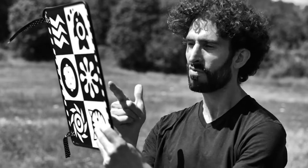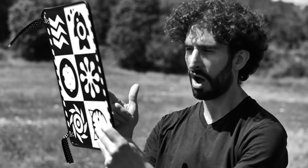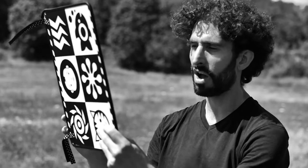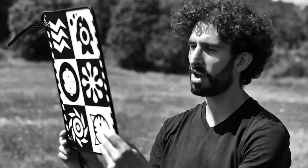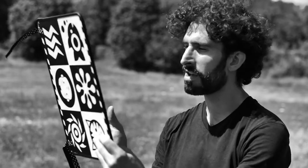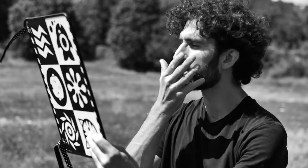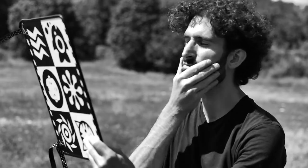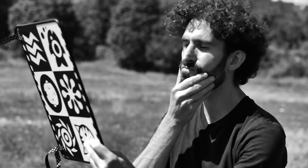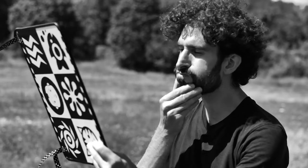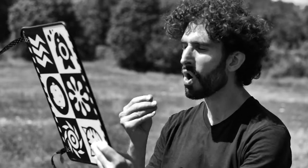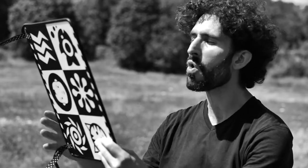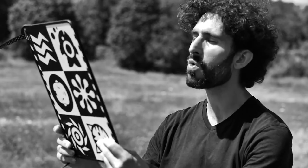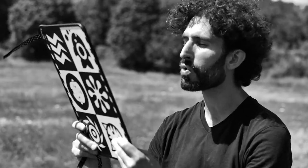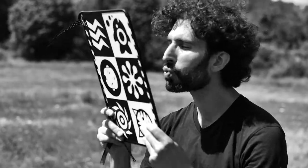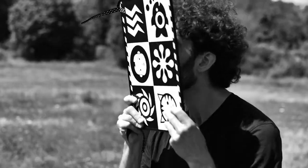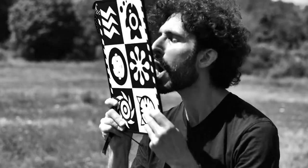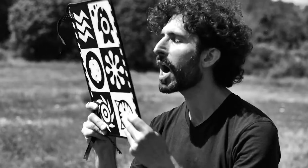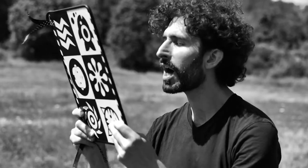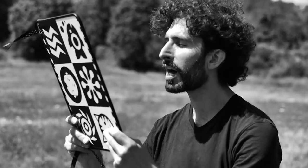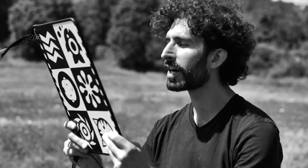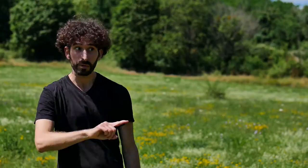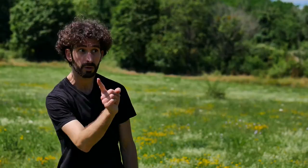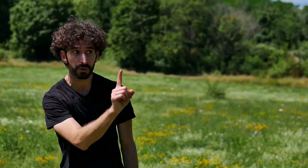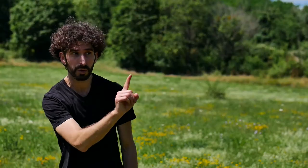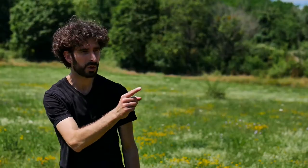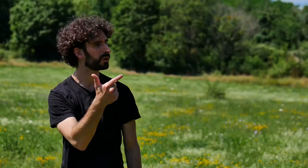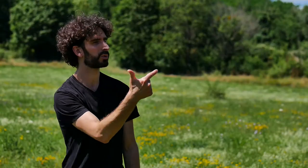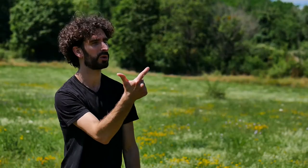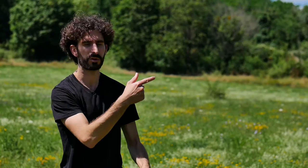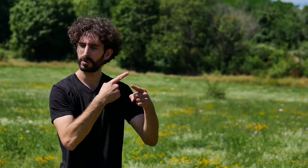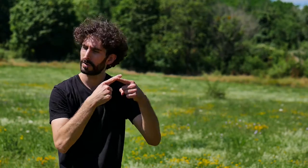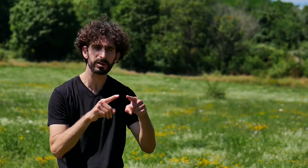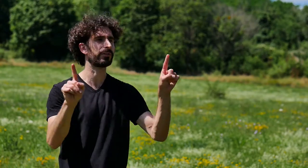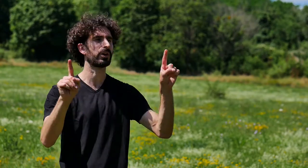Toi, t'es beau. Non, non. Vous êtes différents.